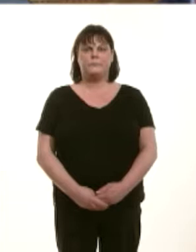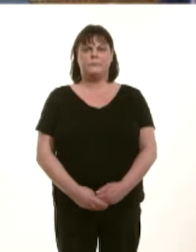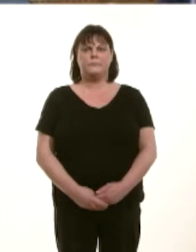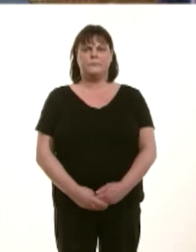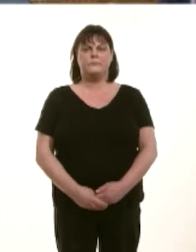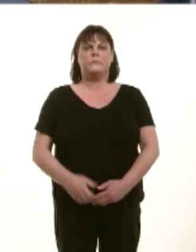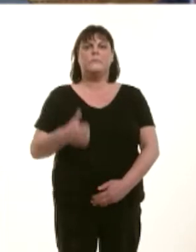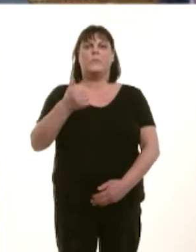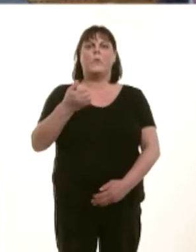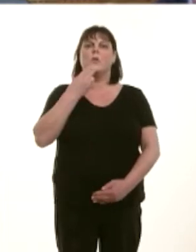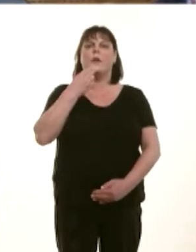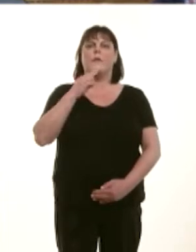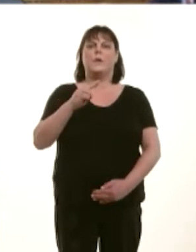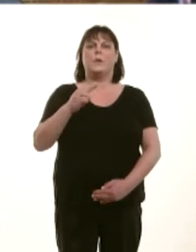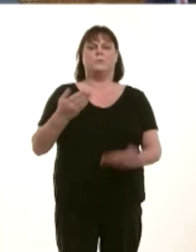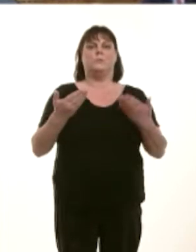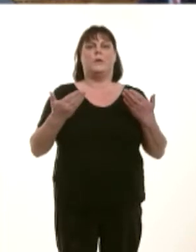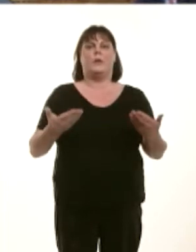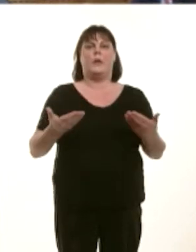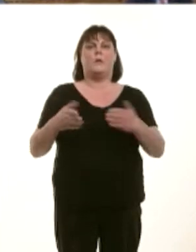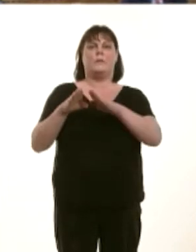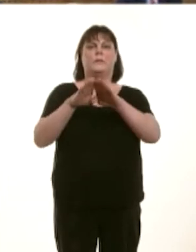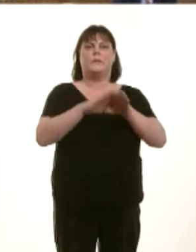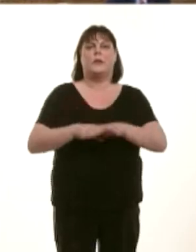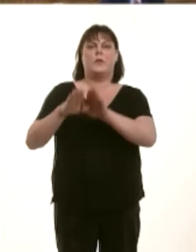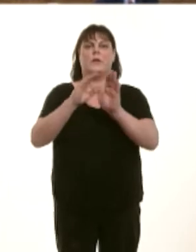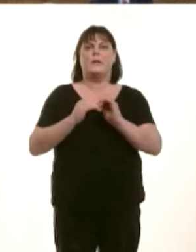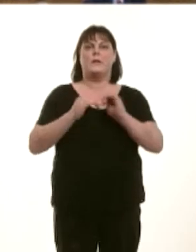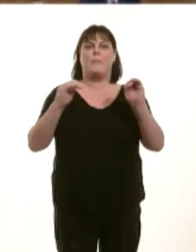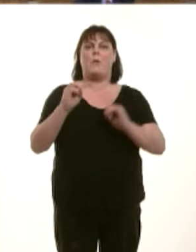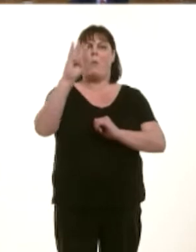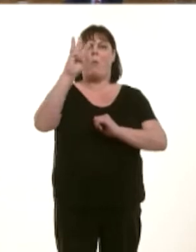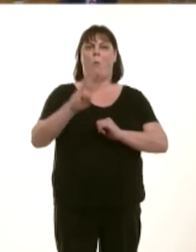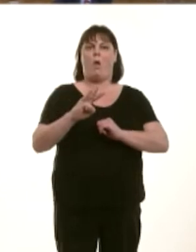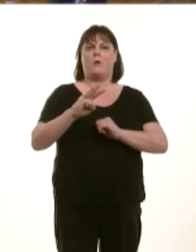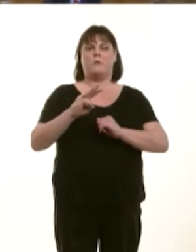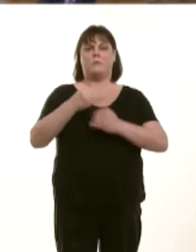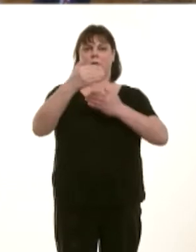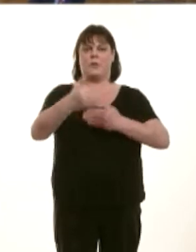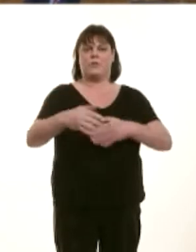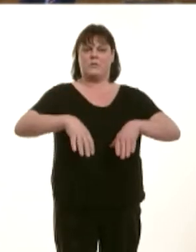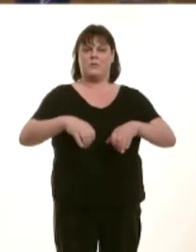Y Llywydd / The Presiding Officer: Good afternoon. The National Assembly for Wales is now in session. Y Llywydd / The Presiding Officer: The first